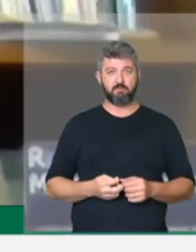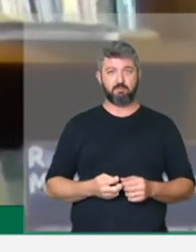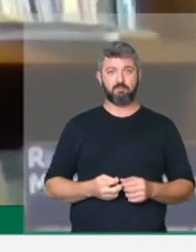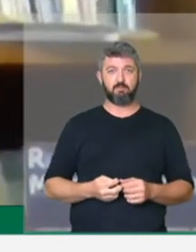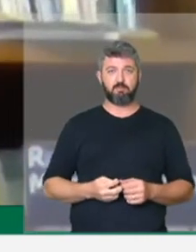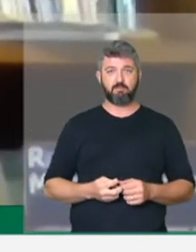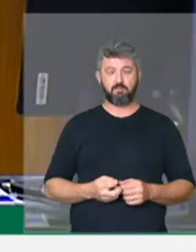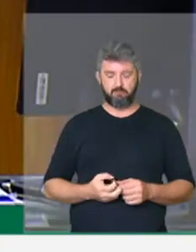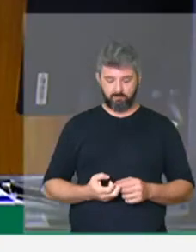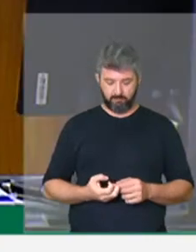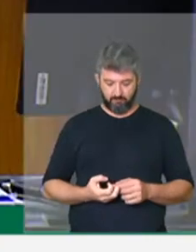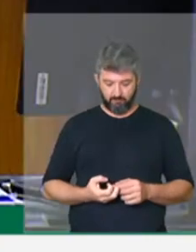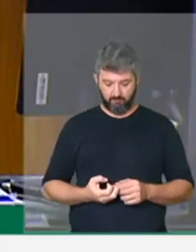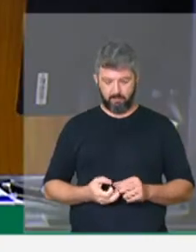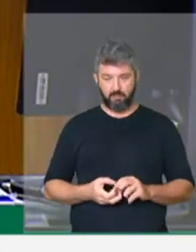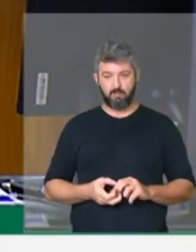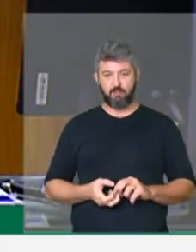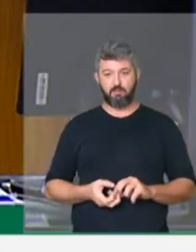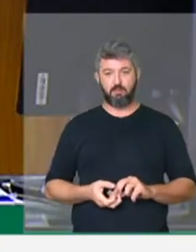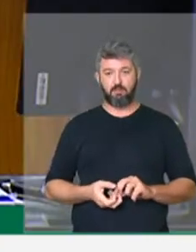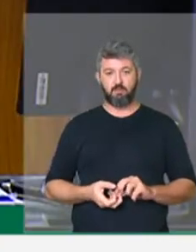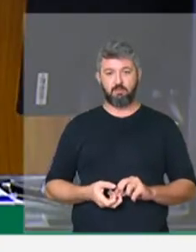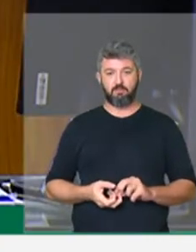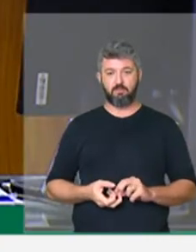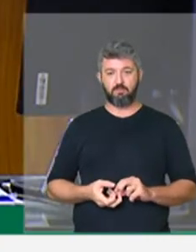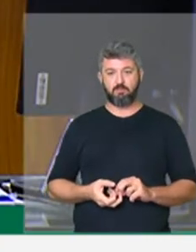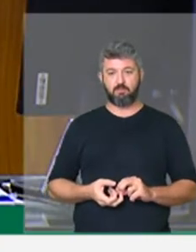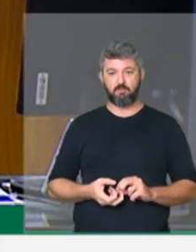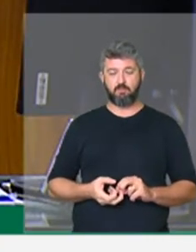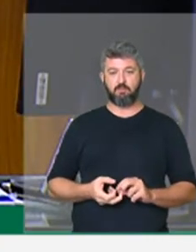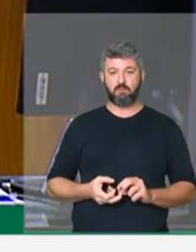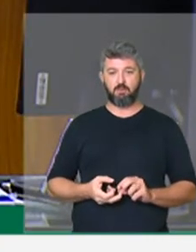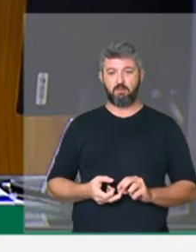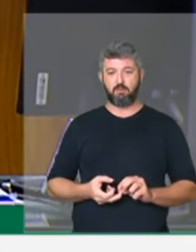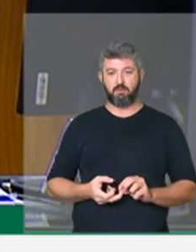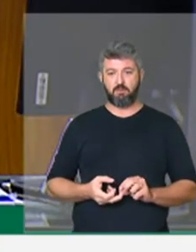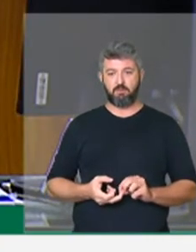[DEPUTADO]: NOVO É SIM, PRESIDENTE. [PRESIDENTE]: AVANTE?